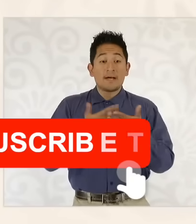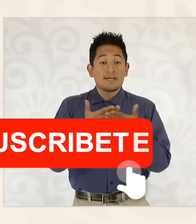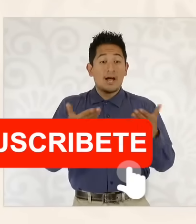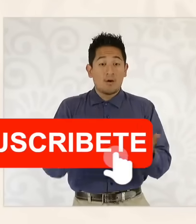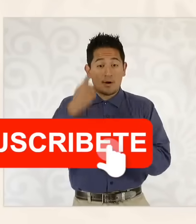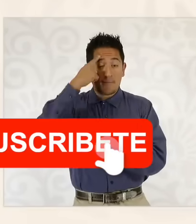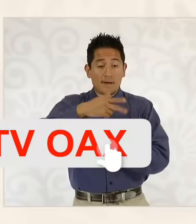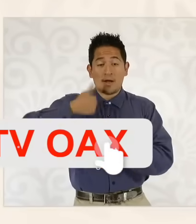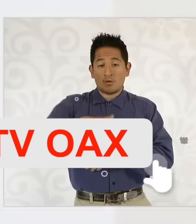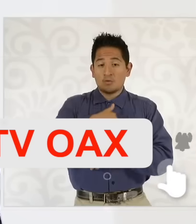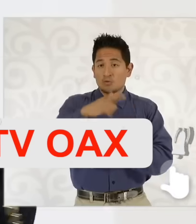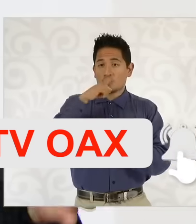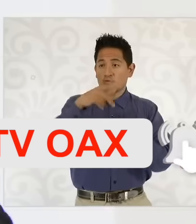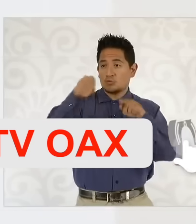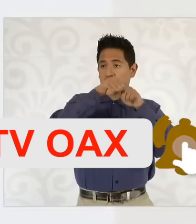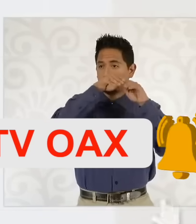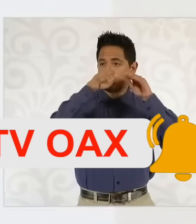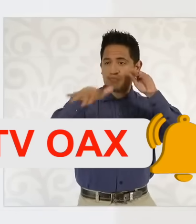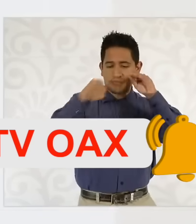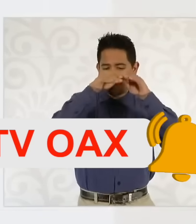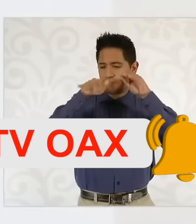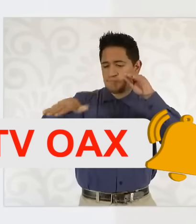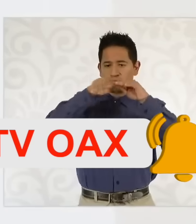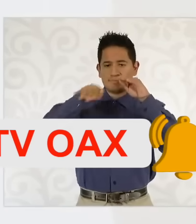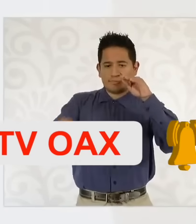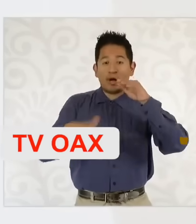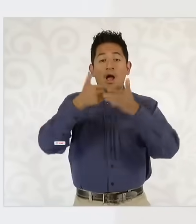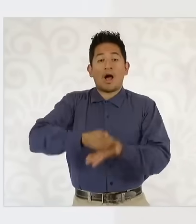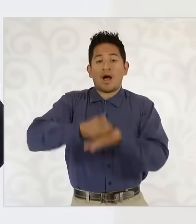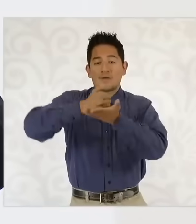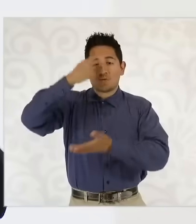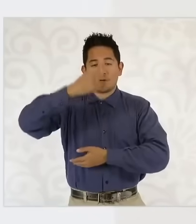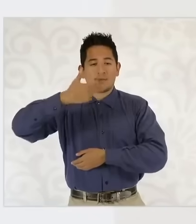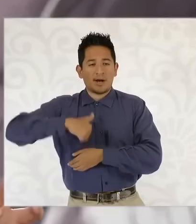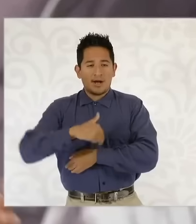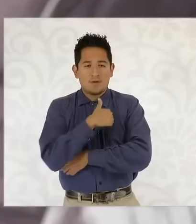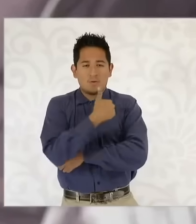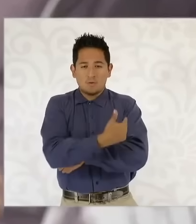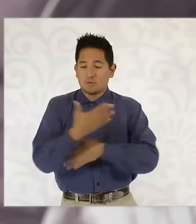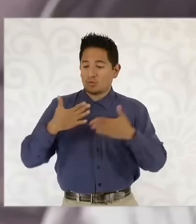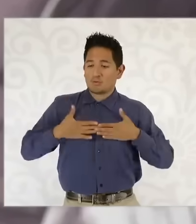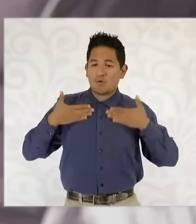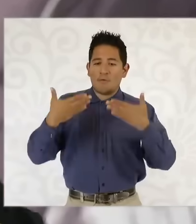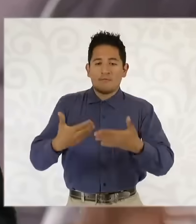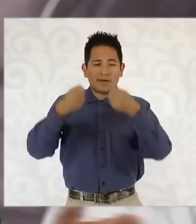esto, la planeación y la vinculación nos permite cuidar la confiabilidad y seguridad de todo el